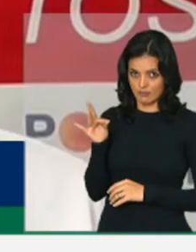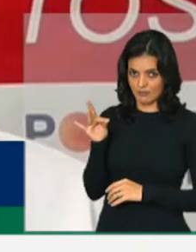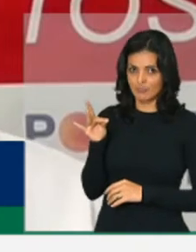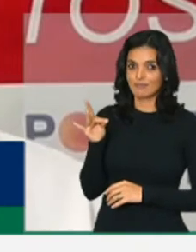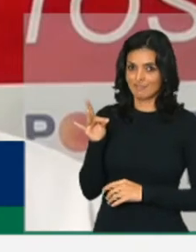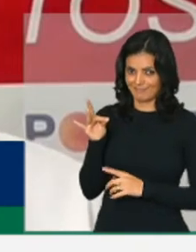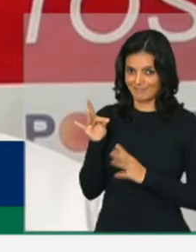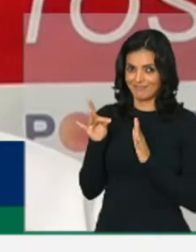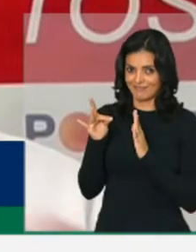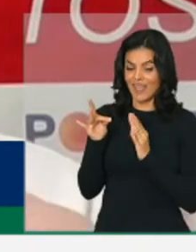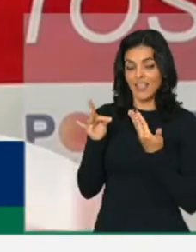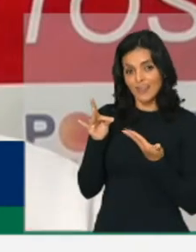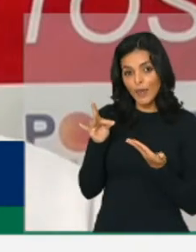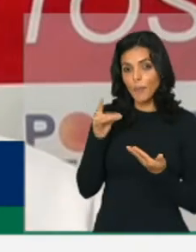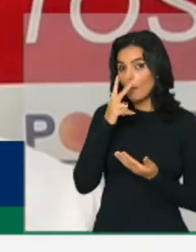ELA TEM RAZÃO DE SER. O RELATÓRIO É QUE EXAGEROU. E